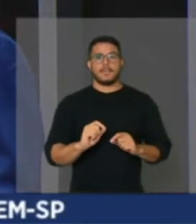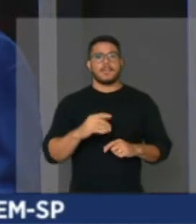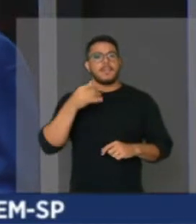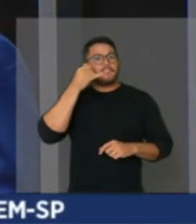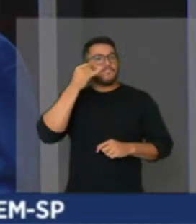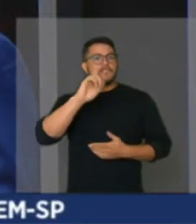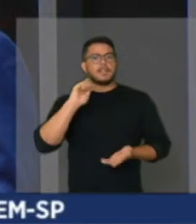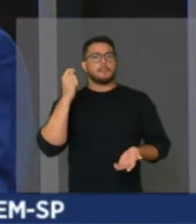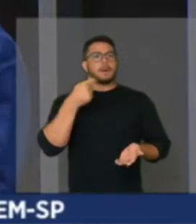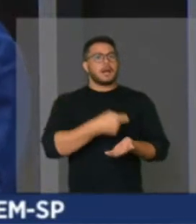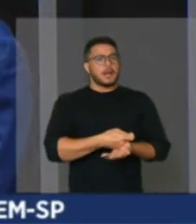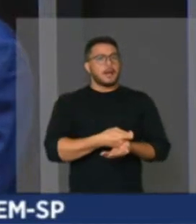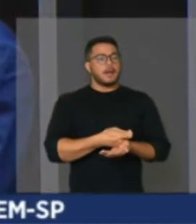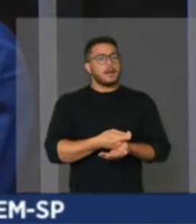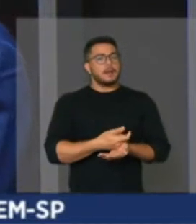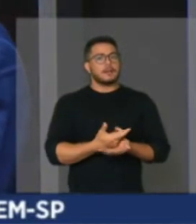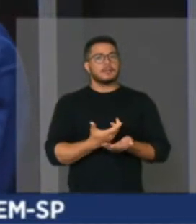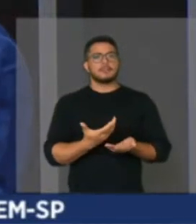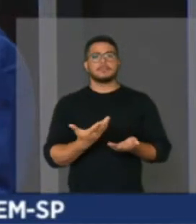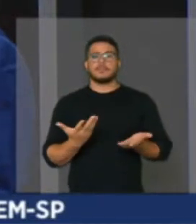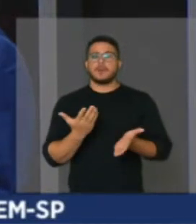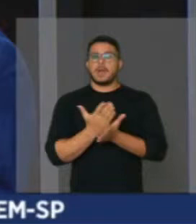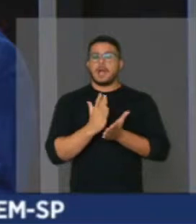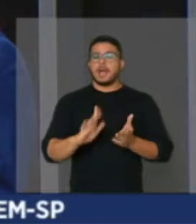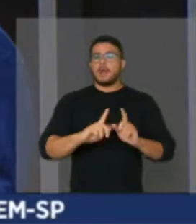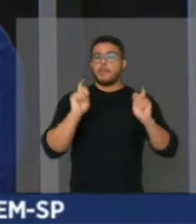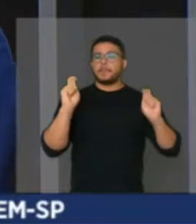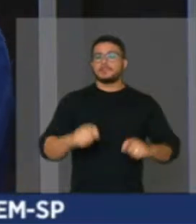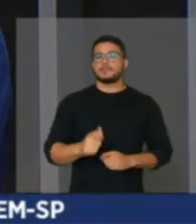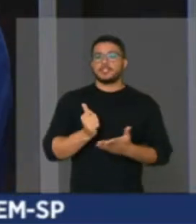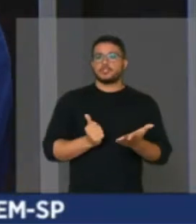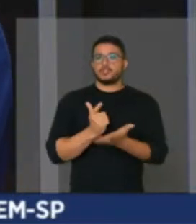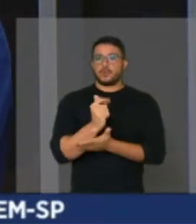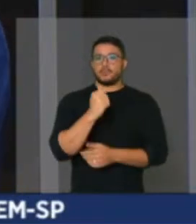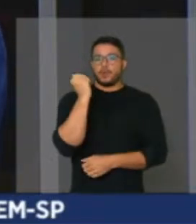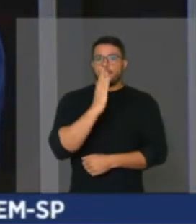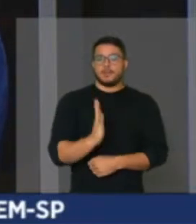BRASILEIRO QUE JÁ NÃO TEM MAIS CONDIÇÃO NENHUMA, EU NÃO SEI COMO ESSE CONGRESSO NACIONAL NÃO ESTÁ NUM ESTADO